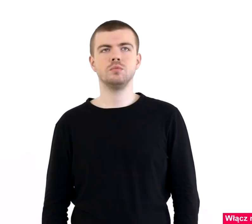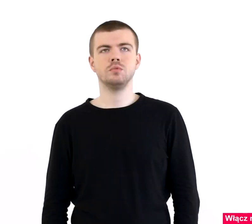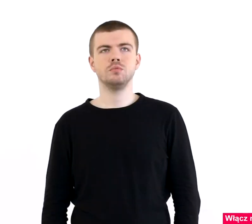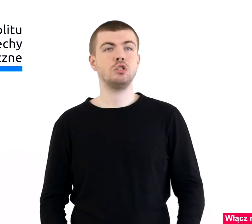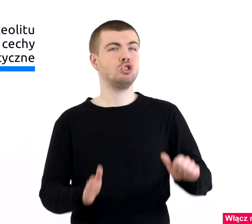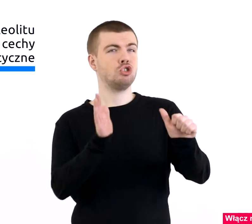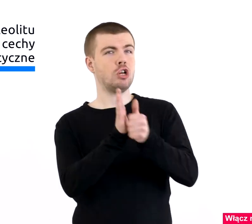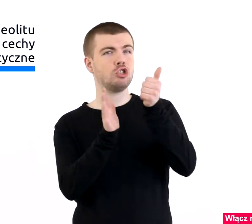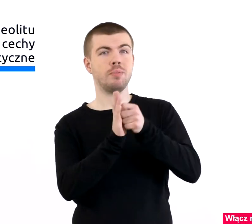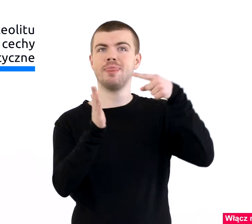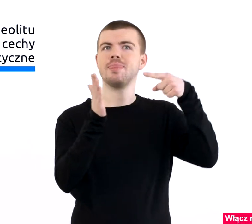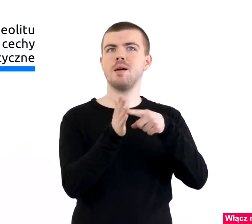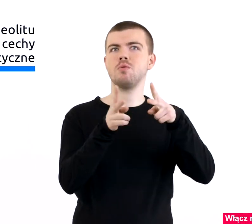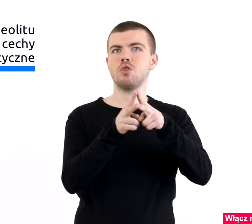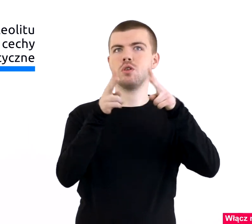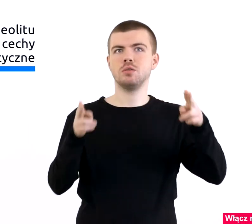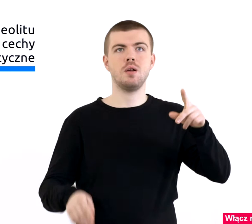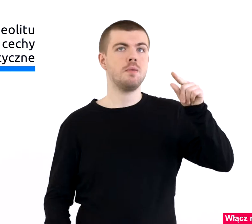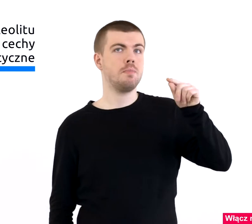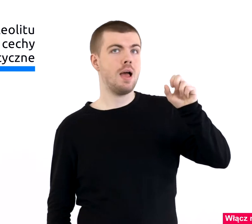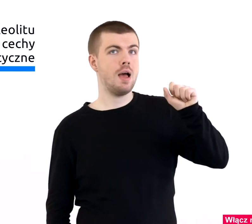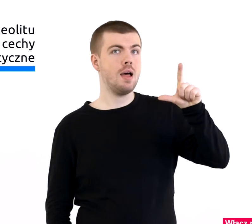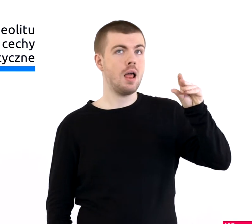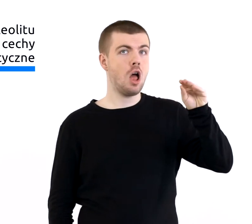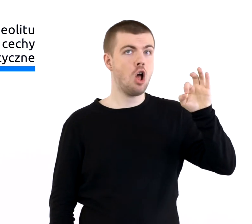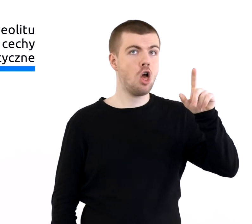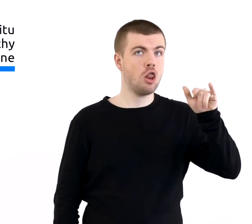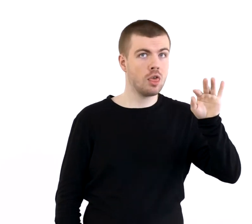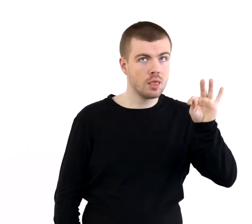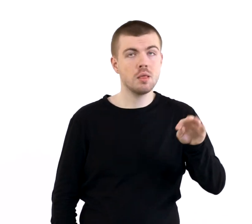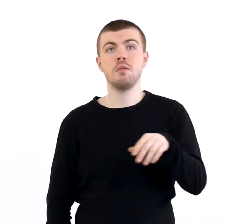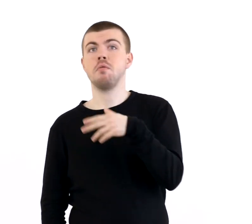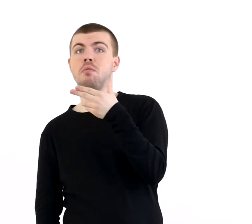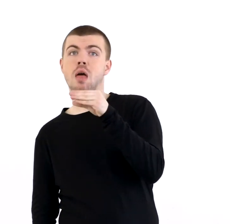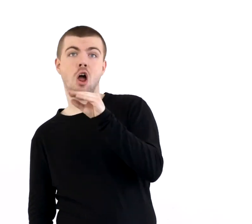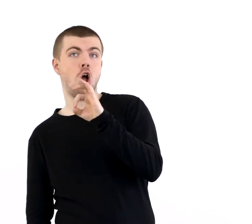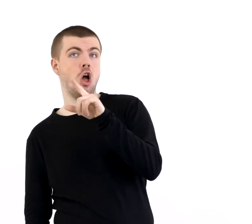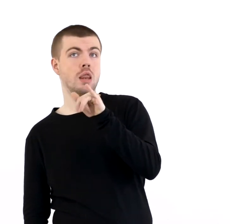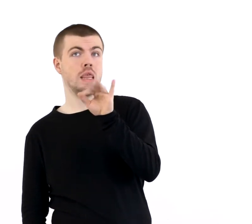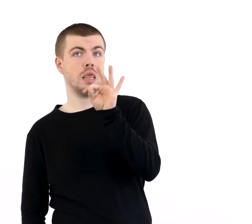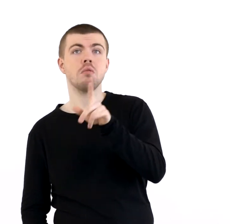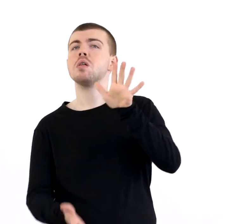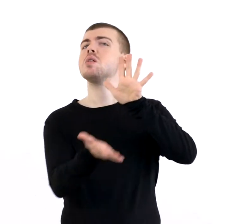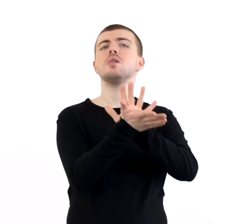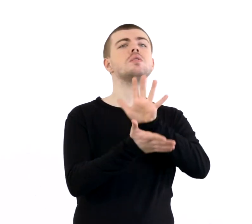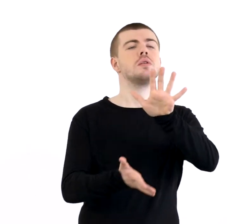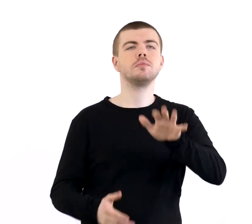Rzeźba paleolitu i neolitu – cechy charakterystyczne